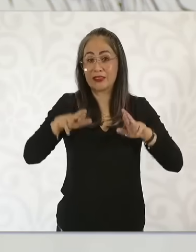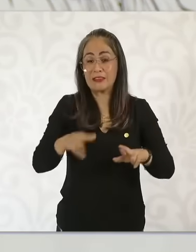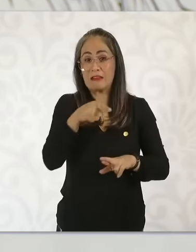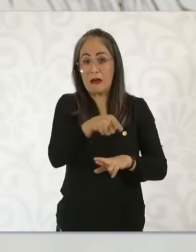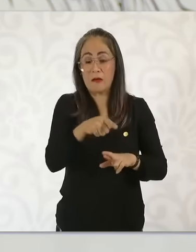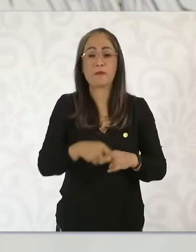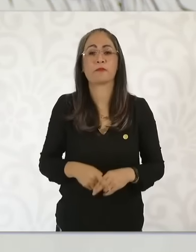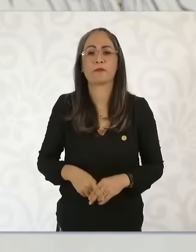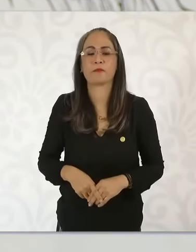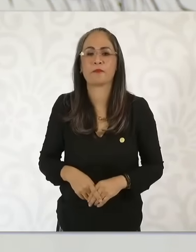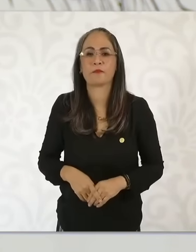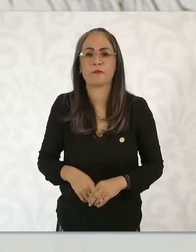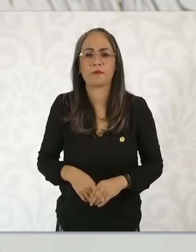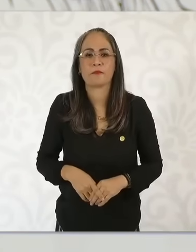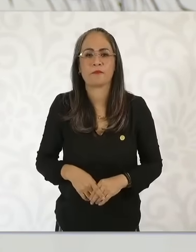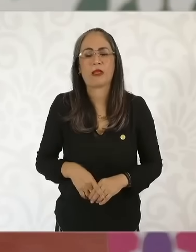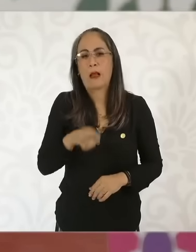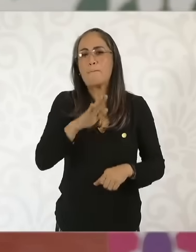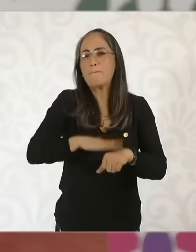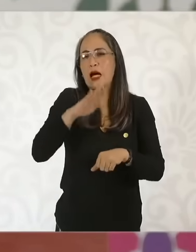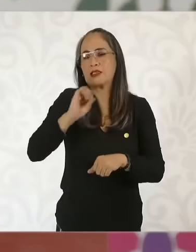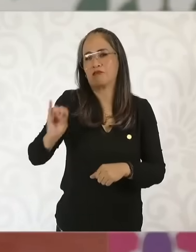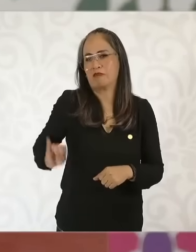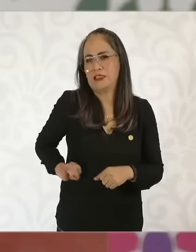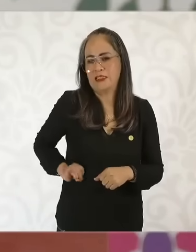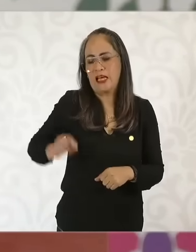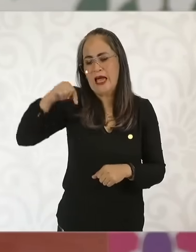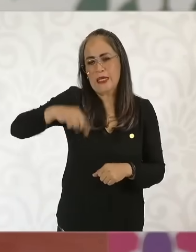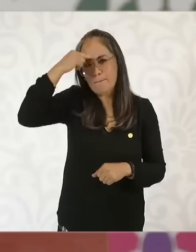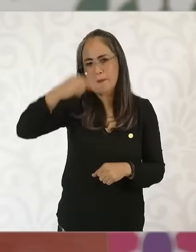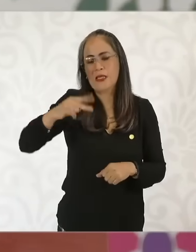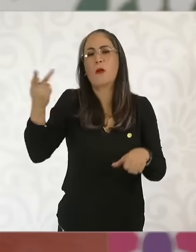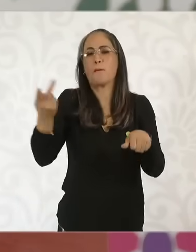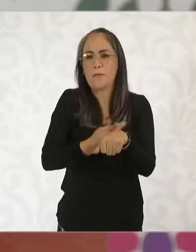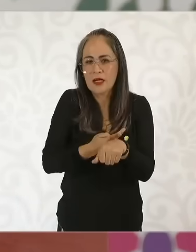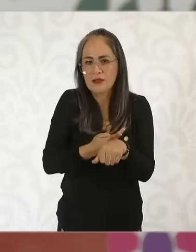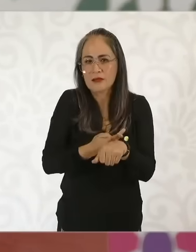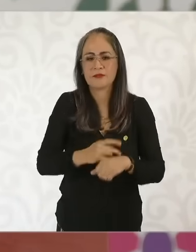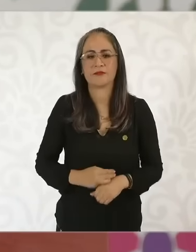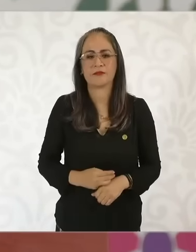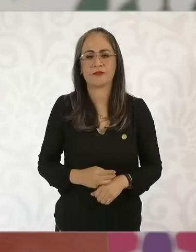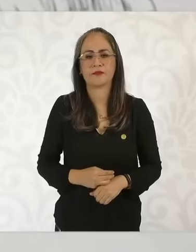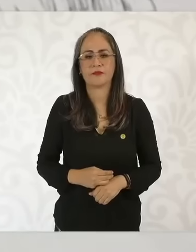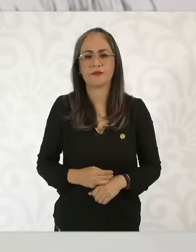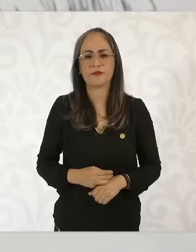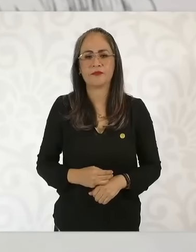en eh pues en el movimiento que hay en México y lo que significa habló de la importancia de México